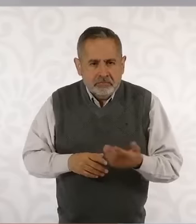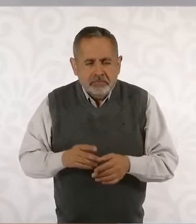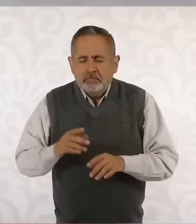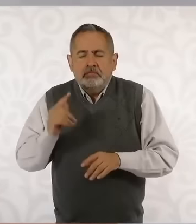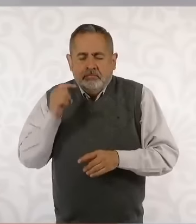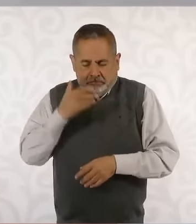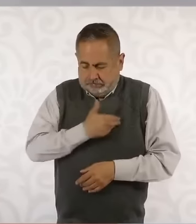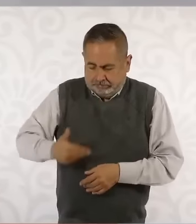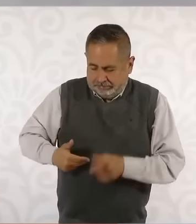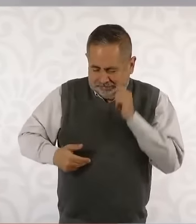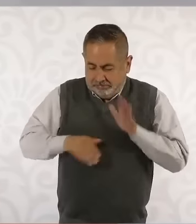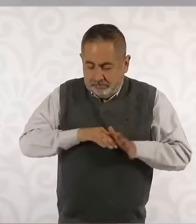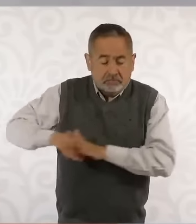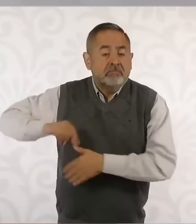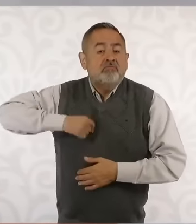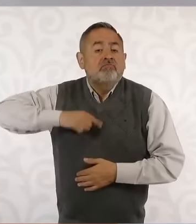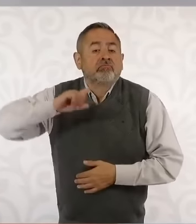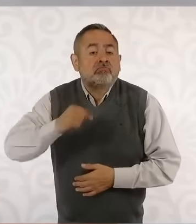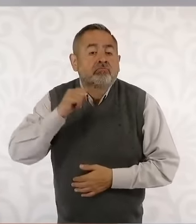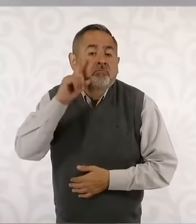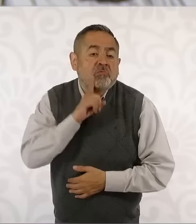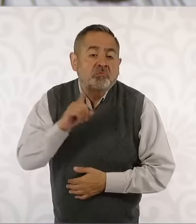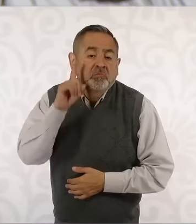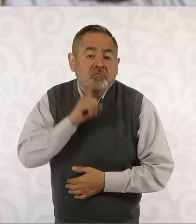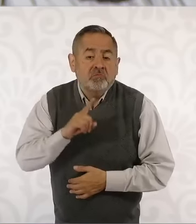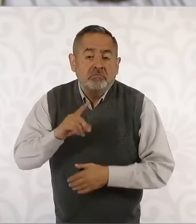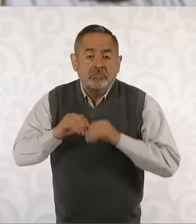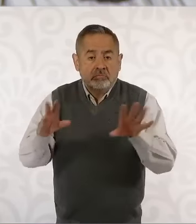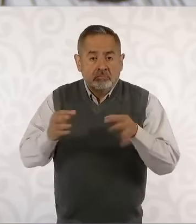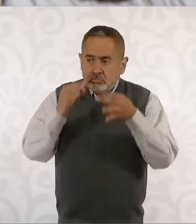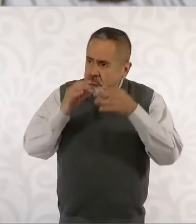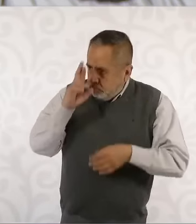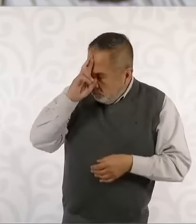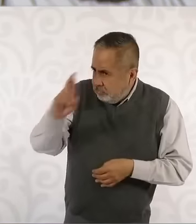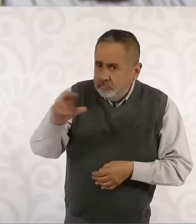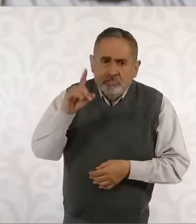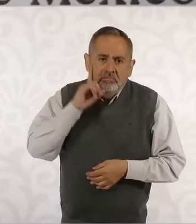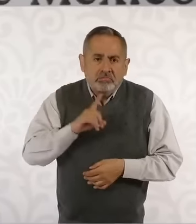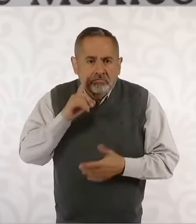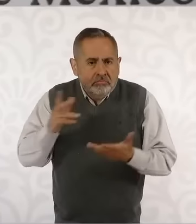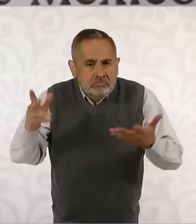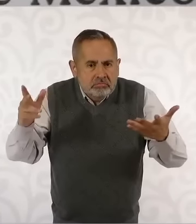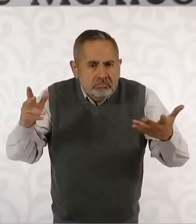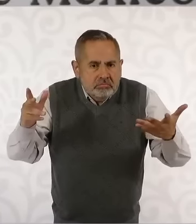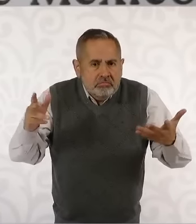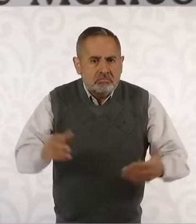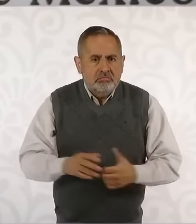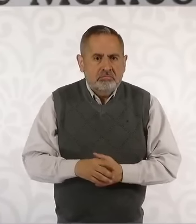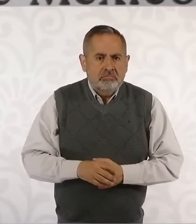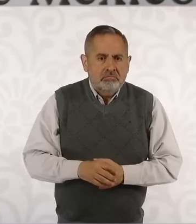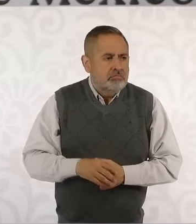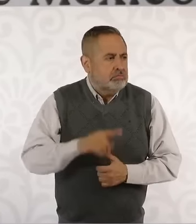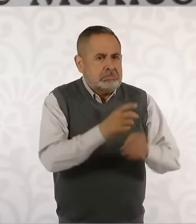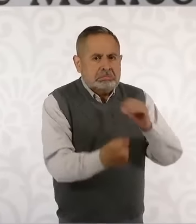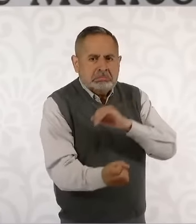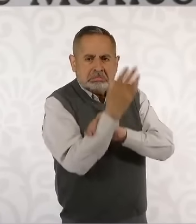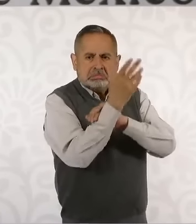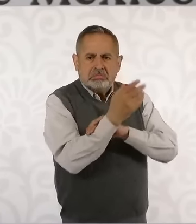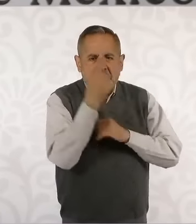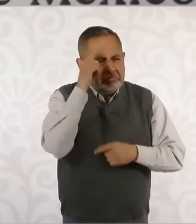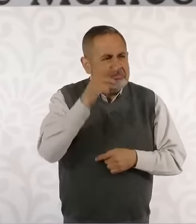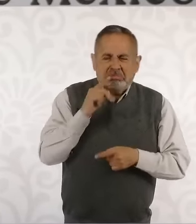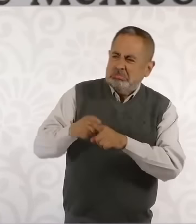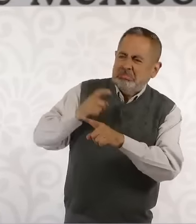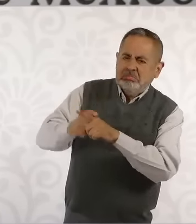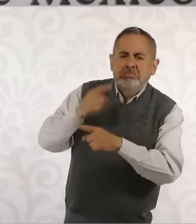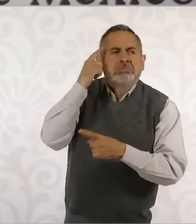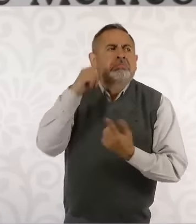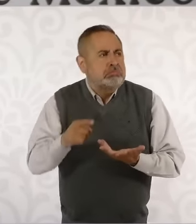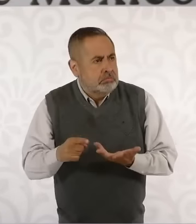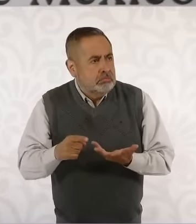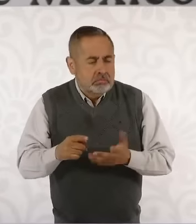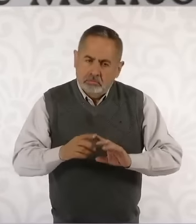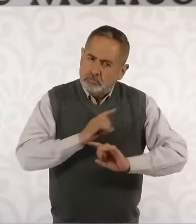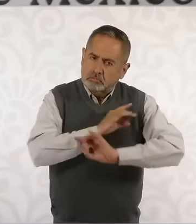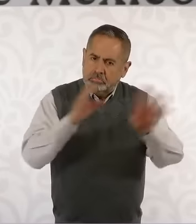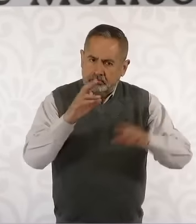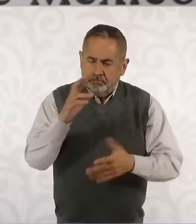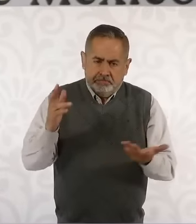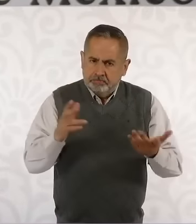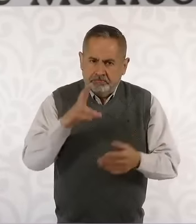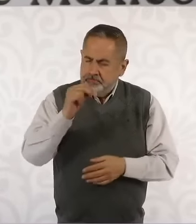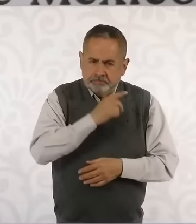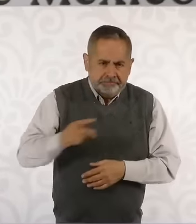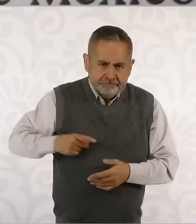es un soy una mujer por principio. ¿Quién sube la imagen? ¿Con qué sentido también? porque ahí hay